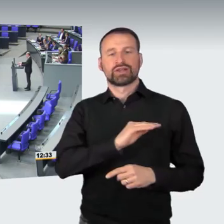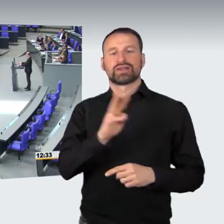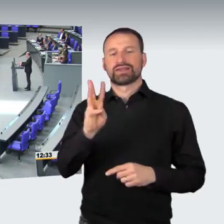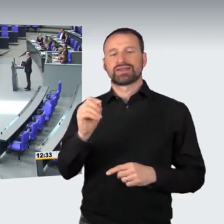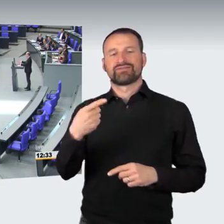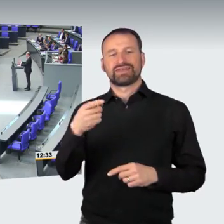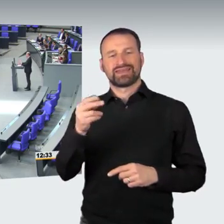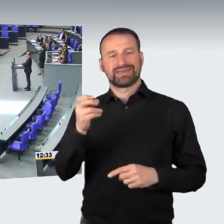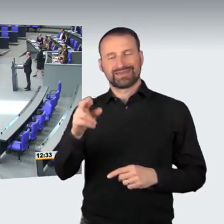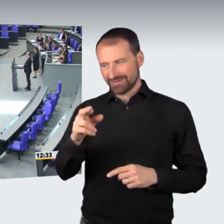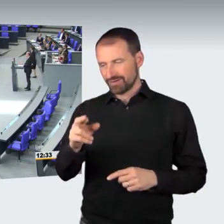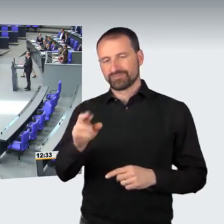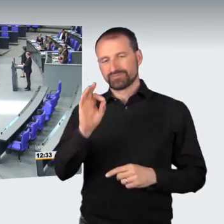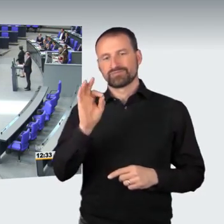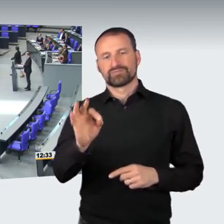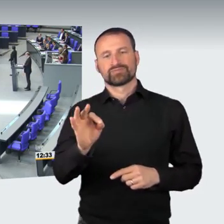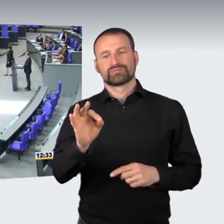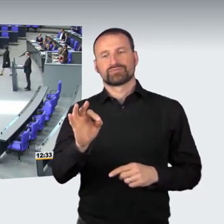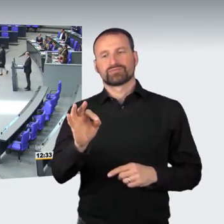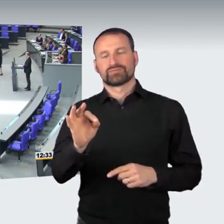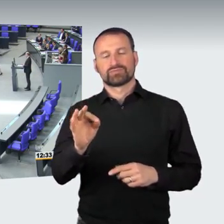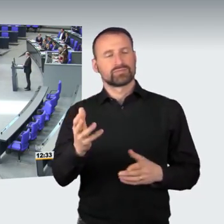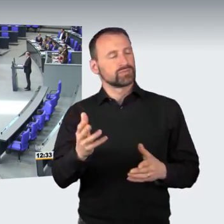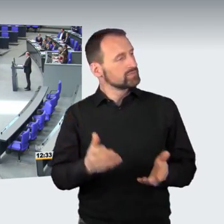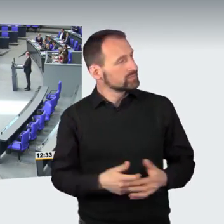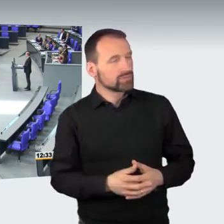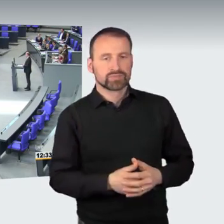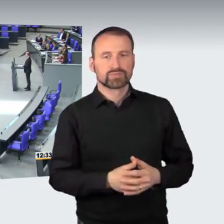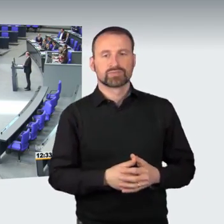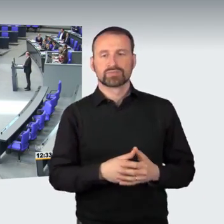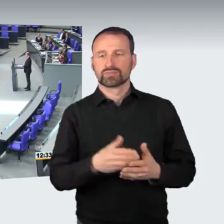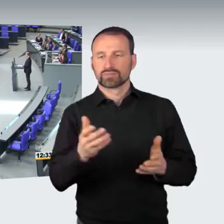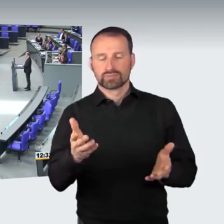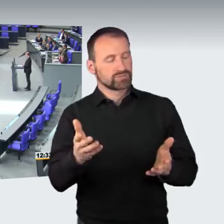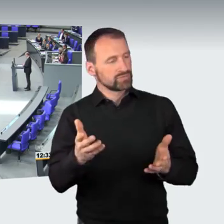Ich weiß nicht, was heute mit der Opposition los ist. (Heiterkeit)